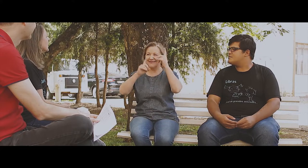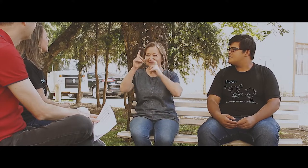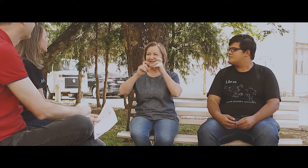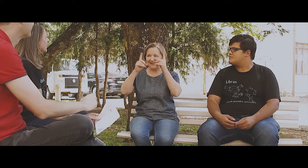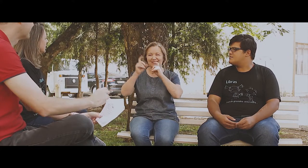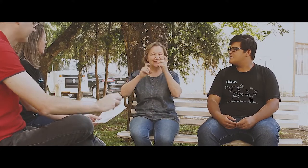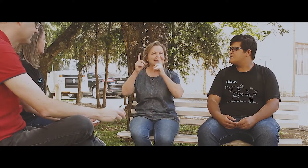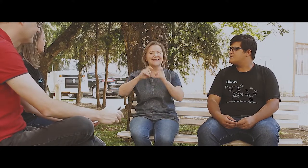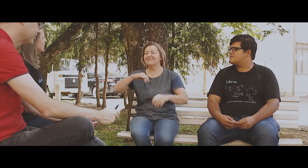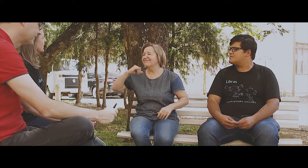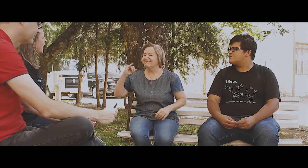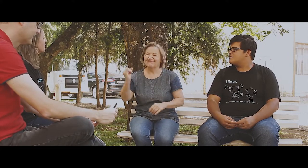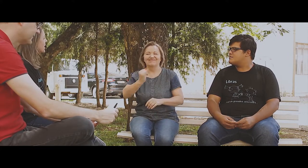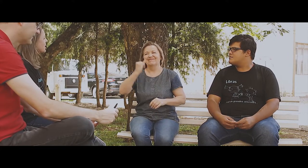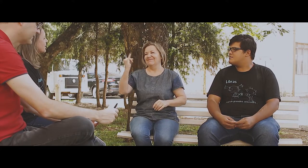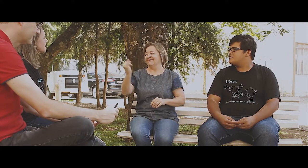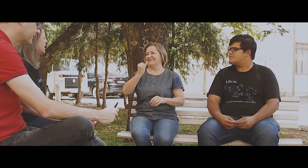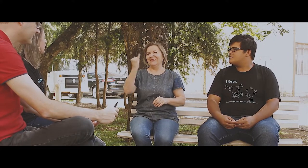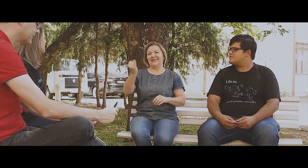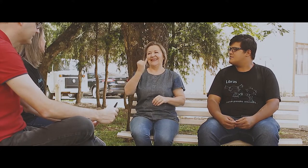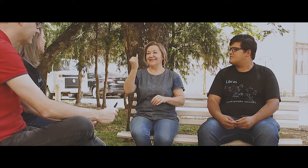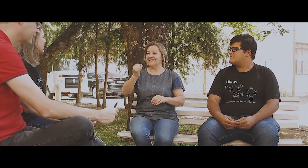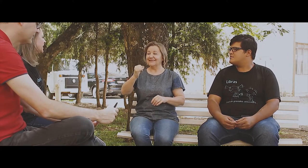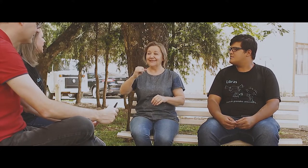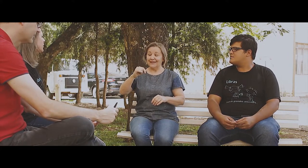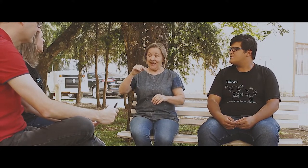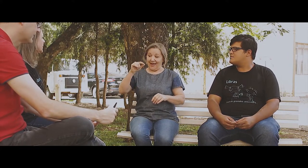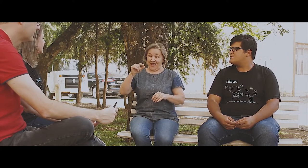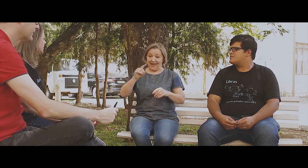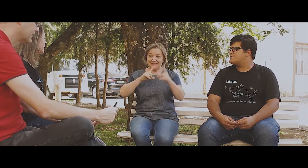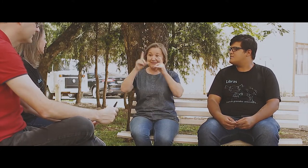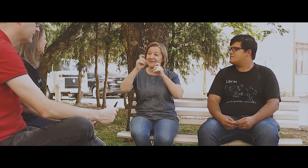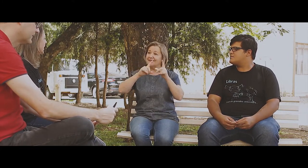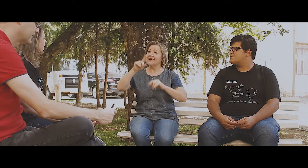Então, a expressão facial é extremamente importante.